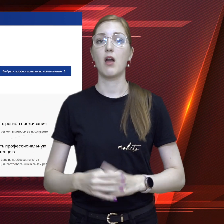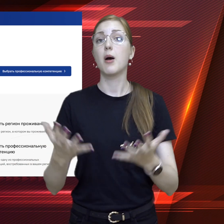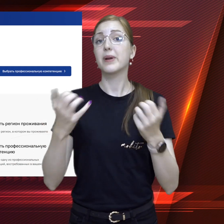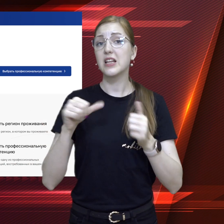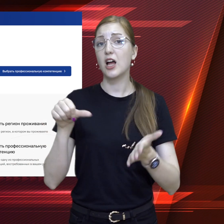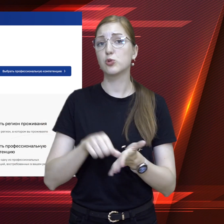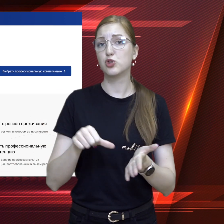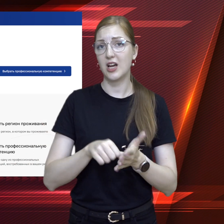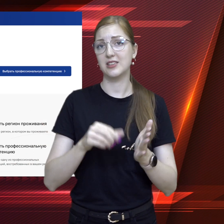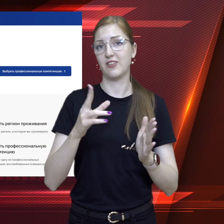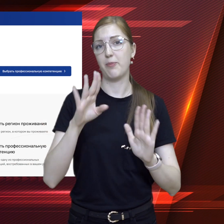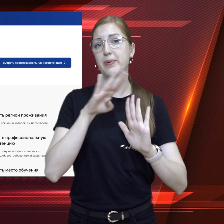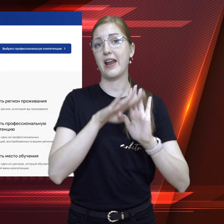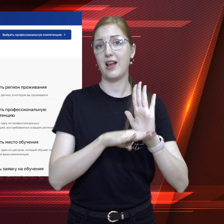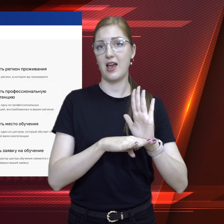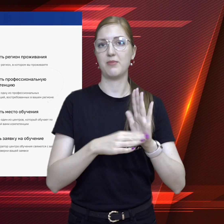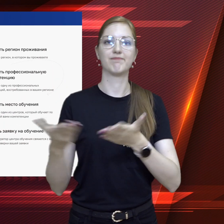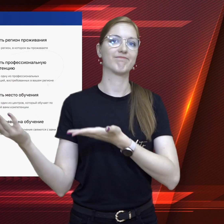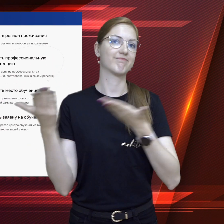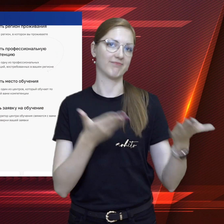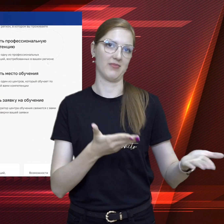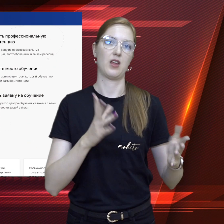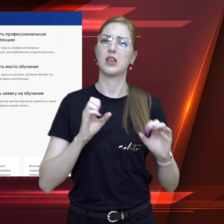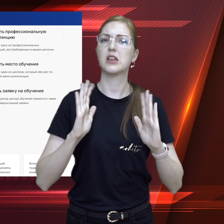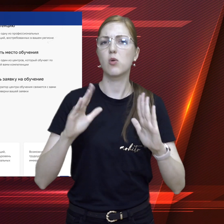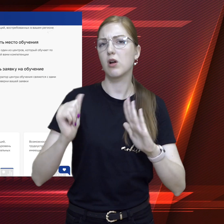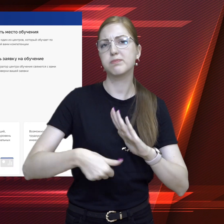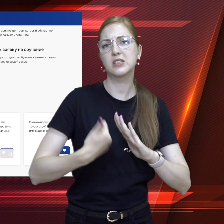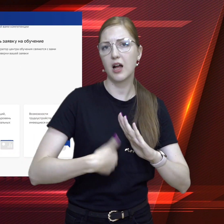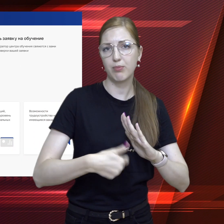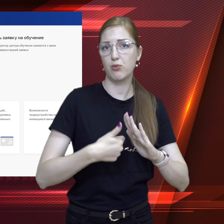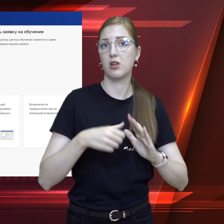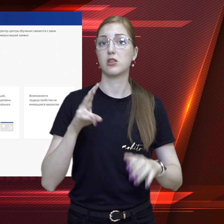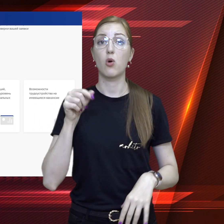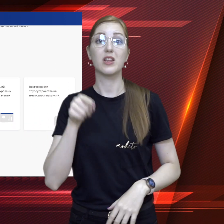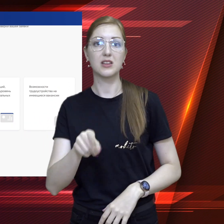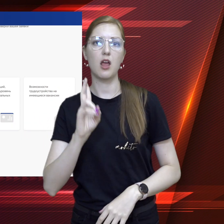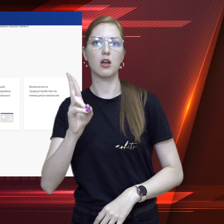Принять участие в программе приглашают не только безработных, но и тех,